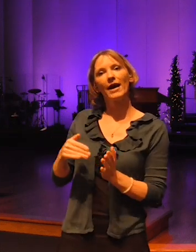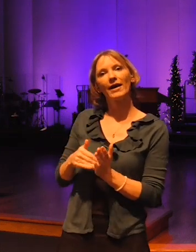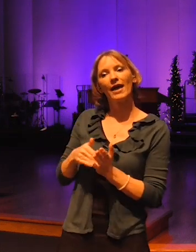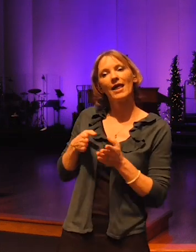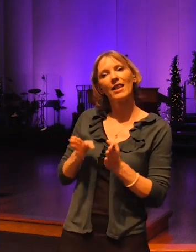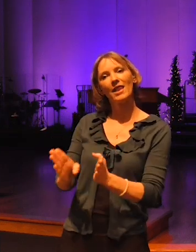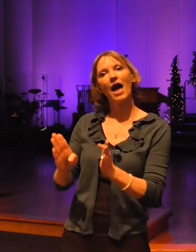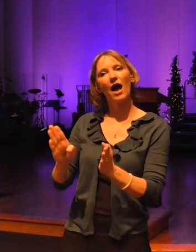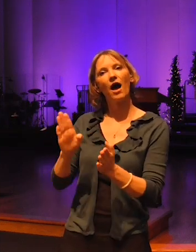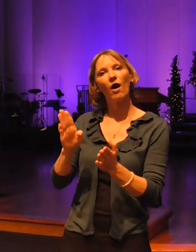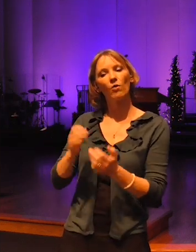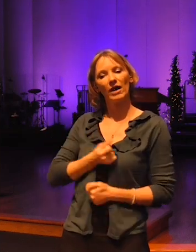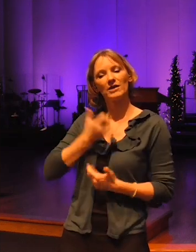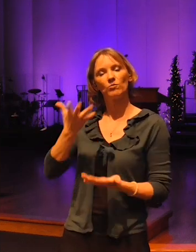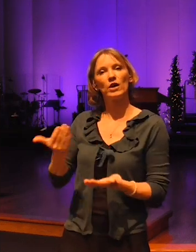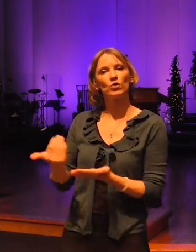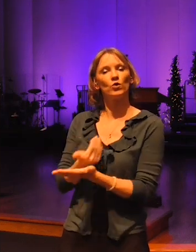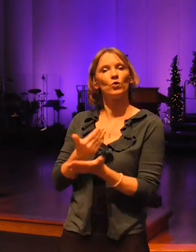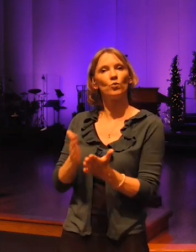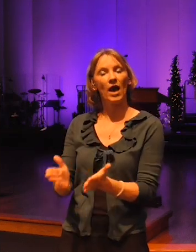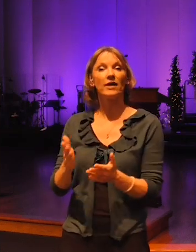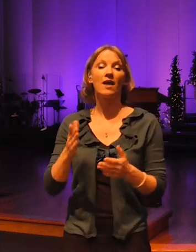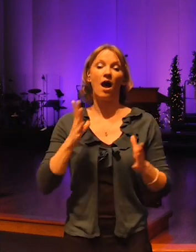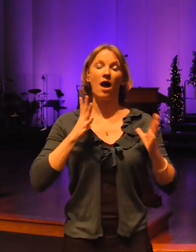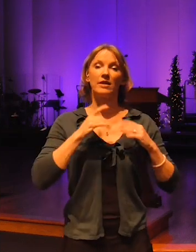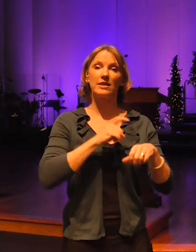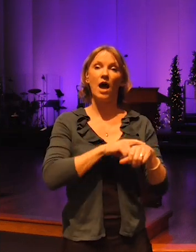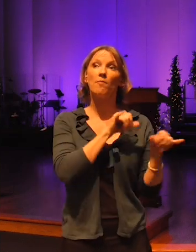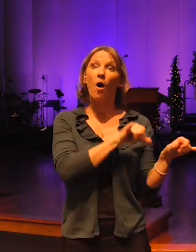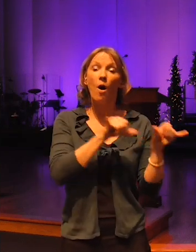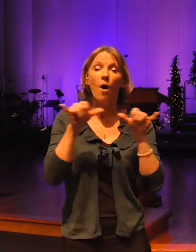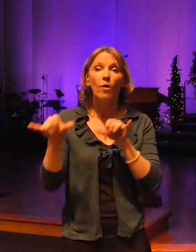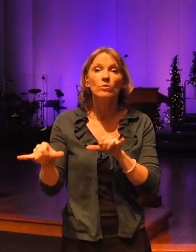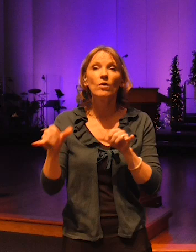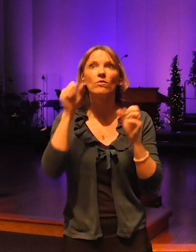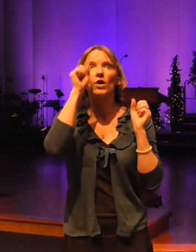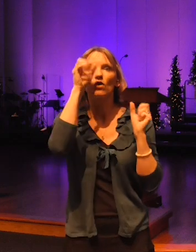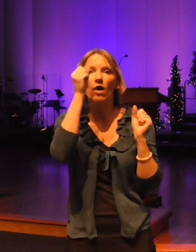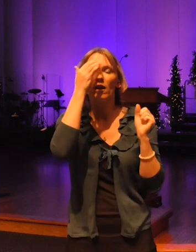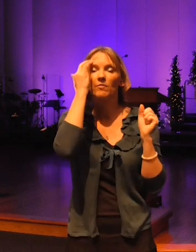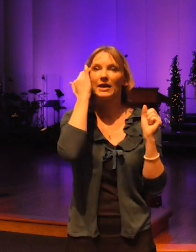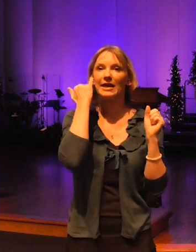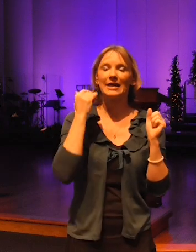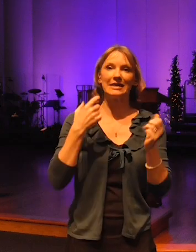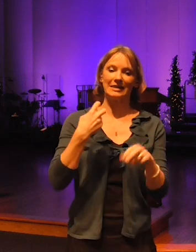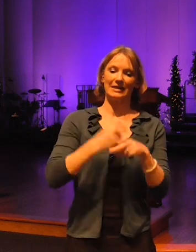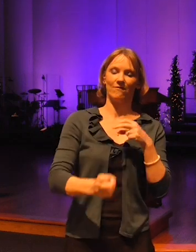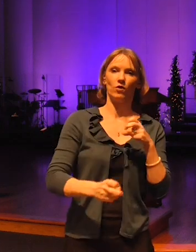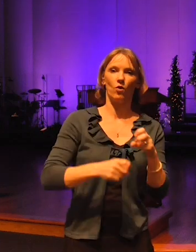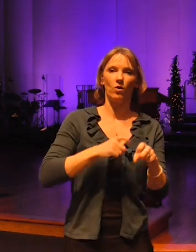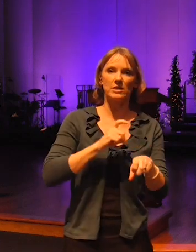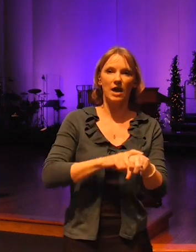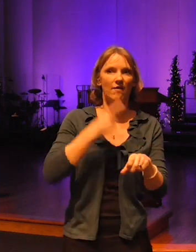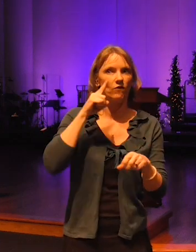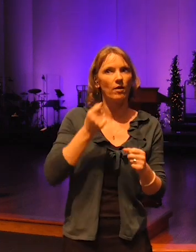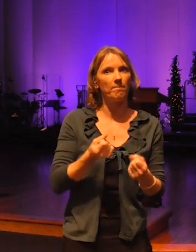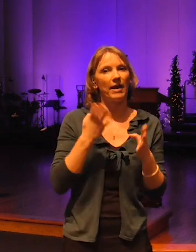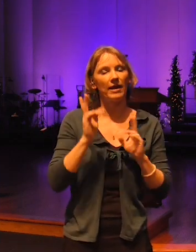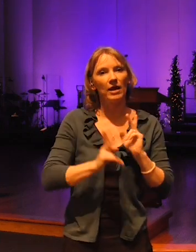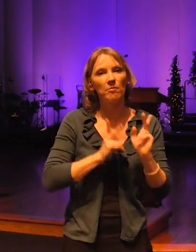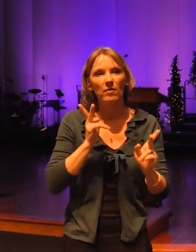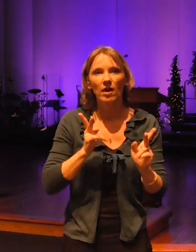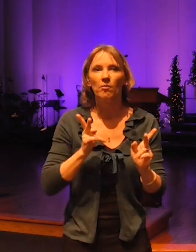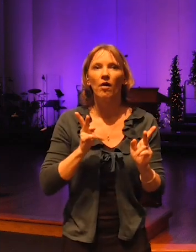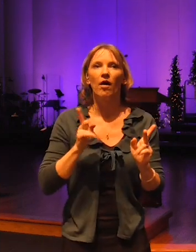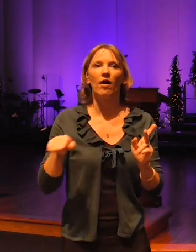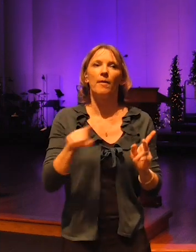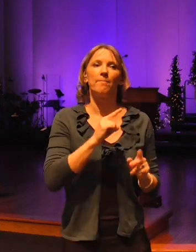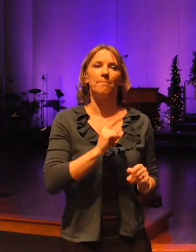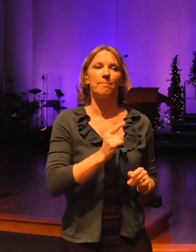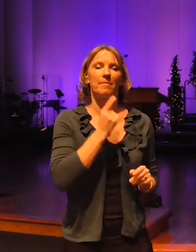La época navideña también es una época increíblemente difícil. Para tantos que extrañan tanto a las personas que aman y